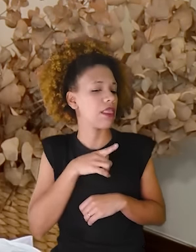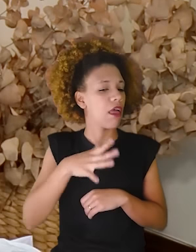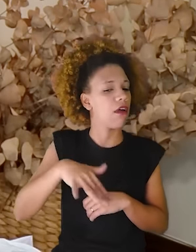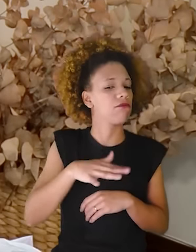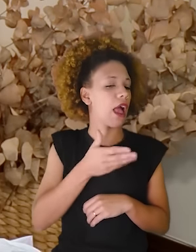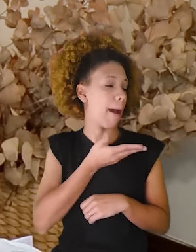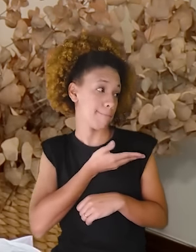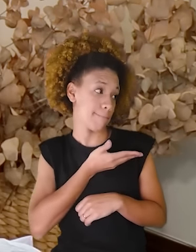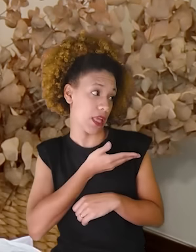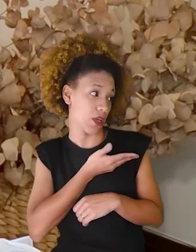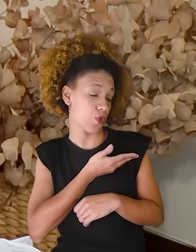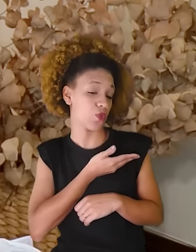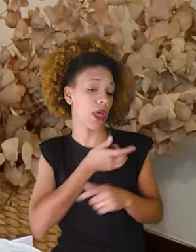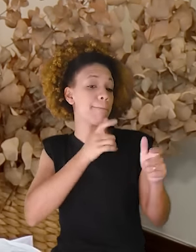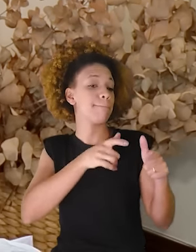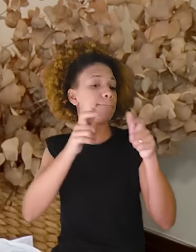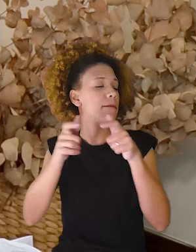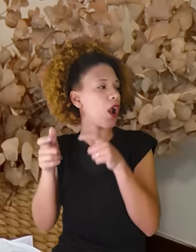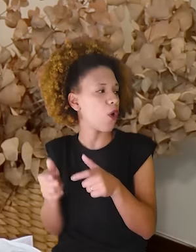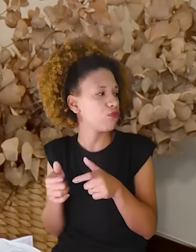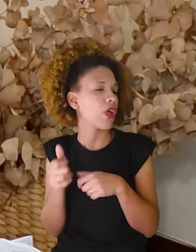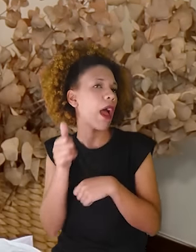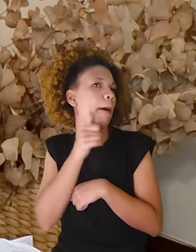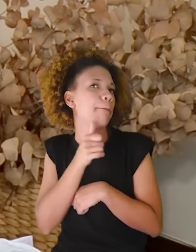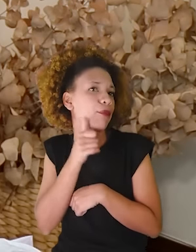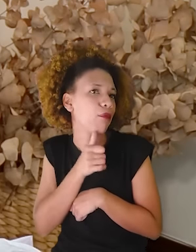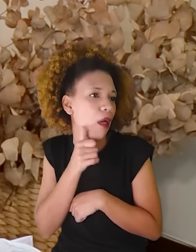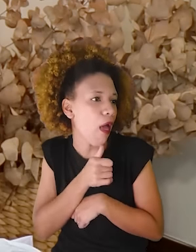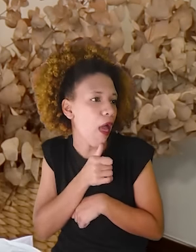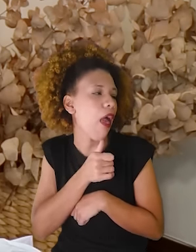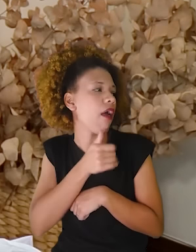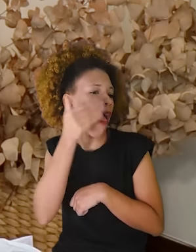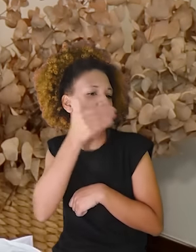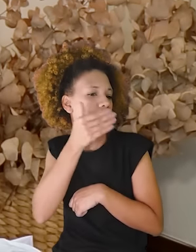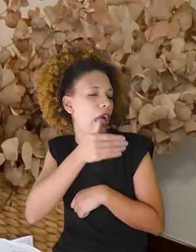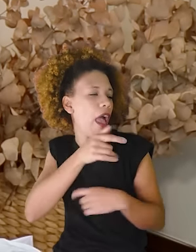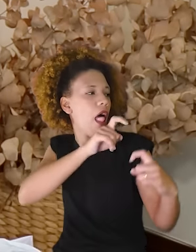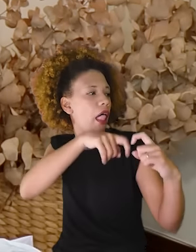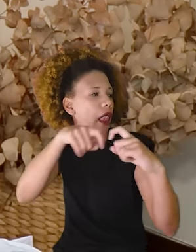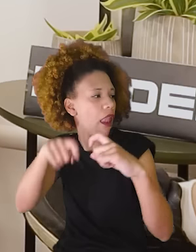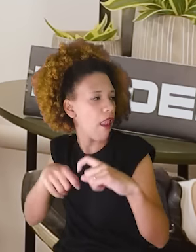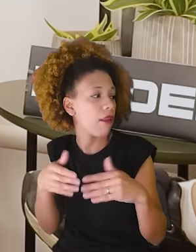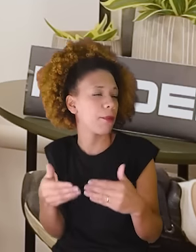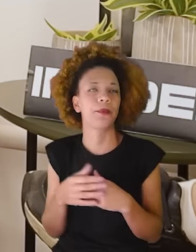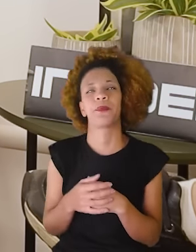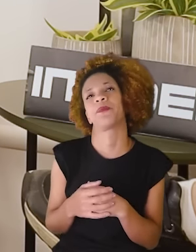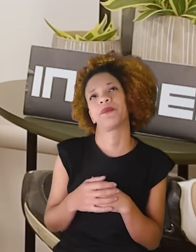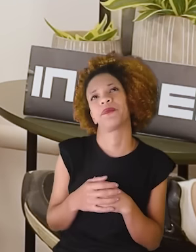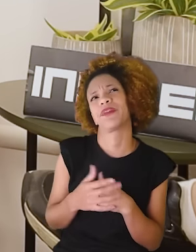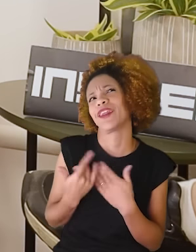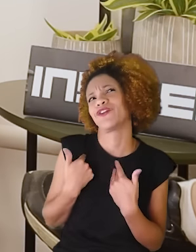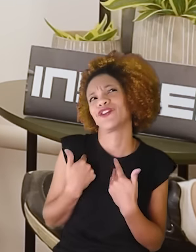com teus amigos você vai para onde é mulherada é [ __ ] que que você faz cara eu sou bem heterotop